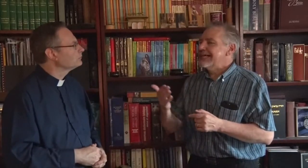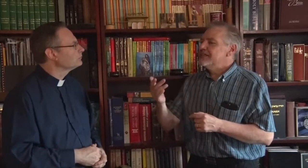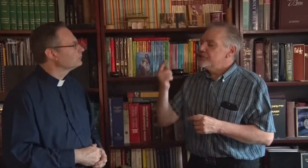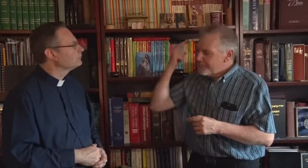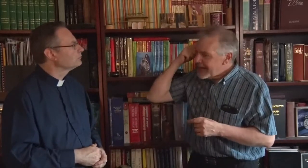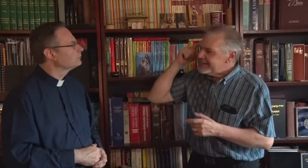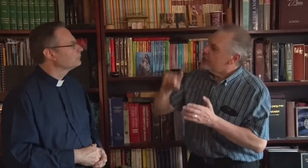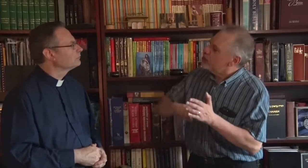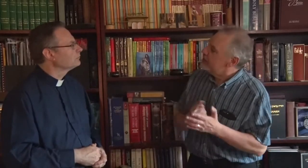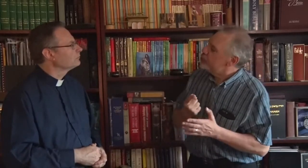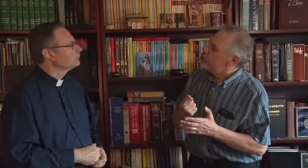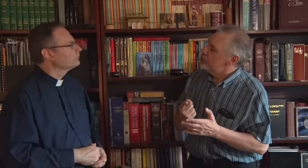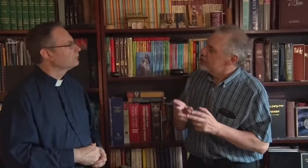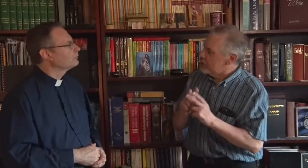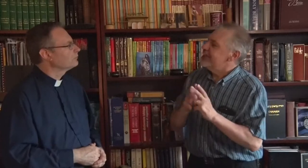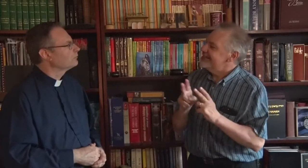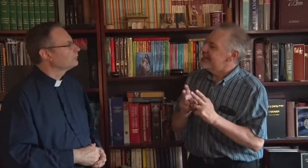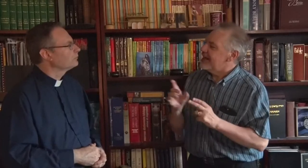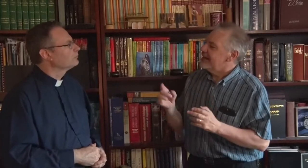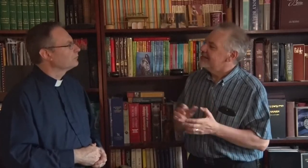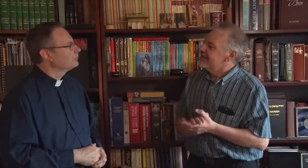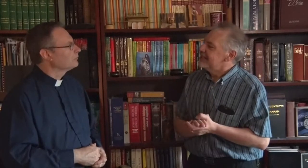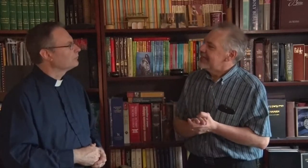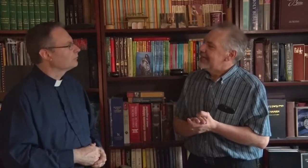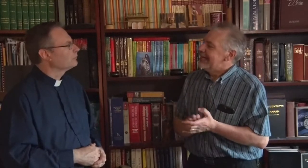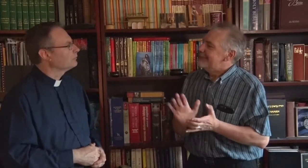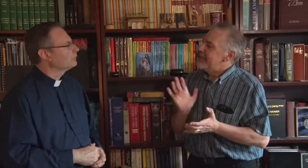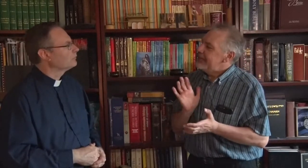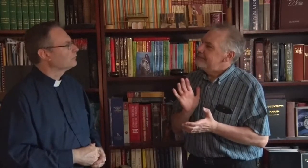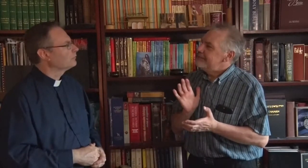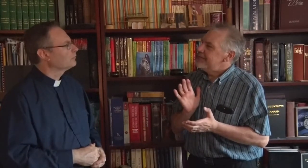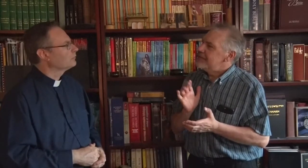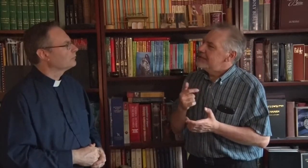Je pensait qu’au début je connaissais la grâce... mais…